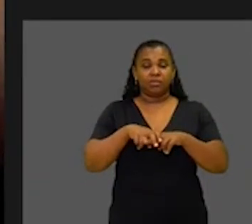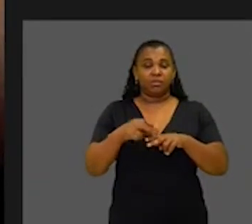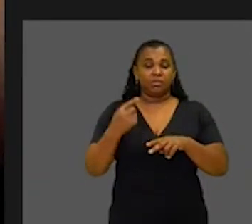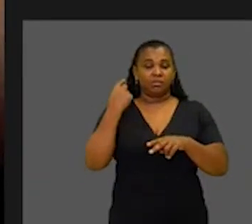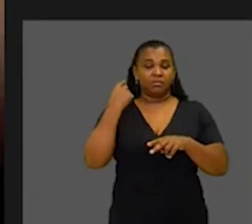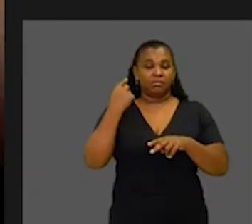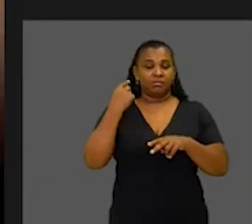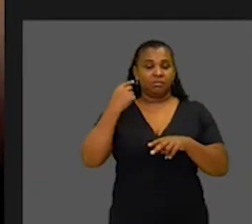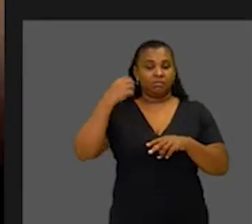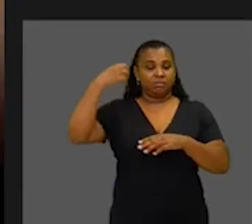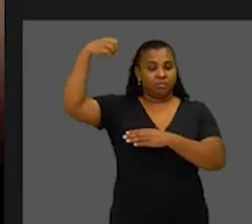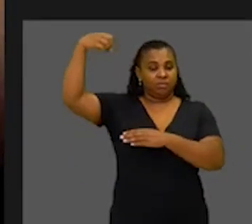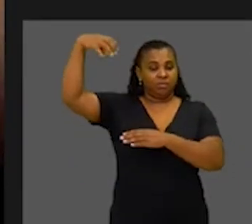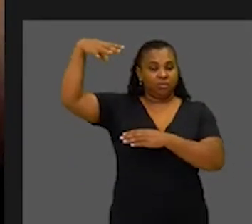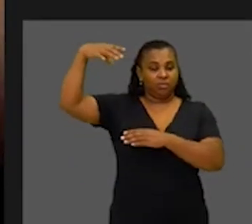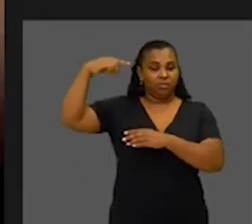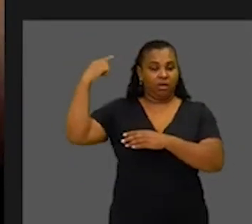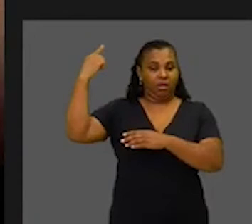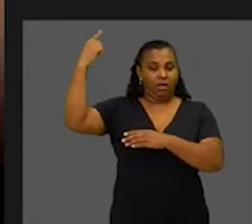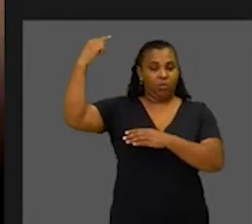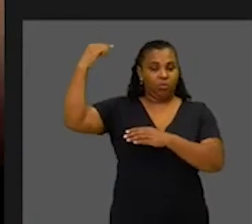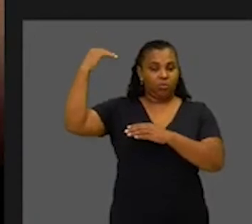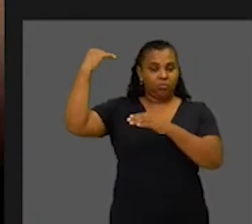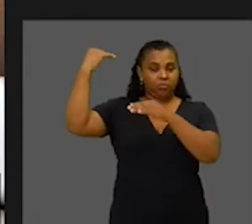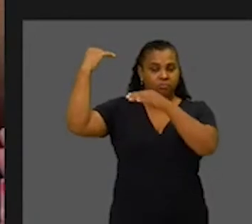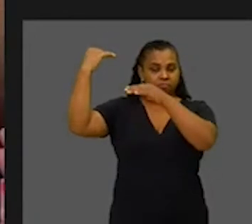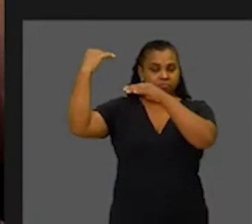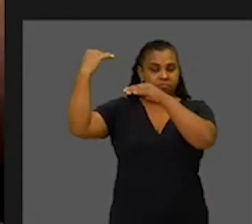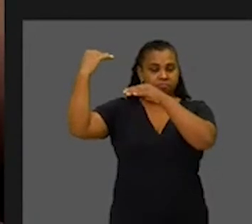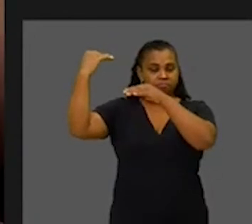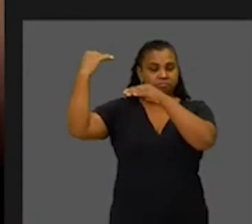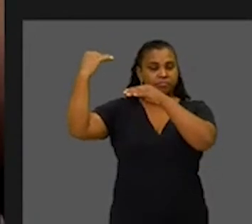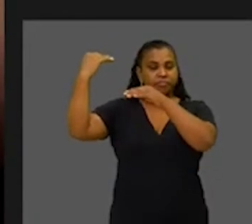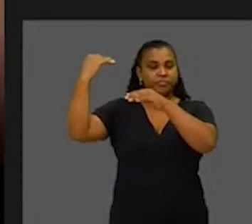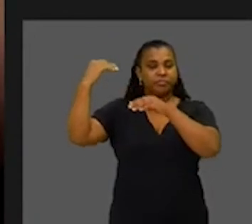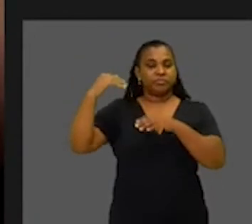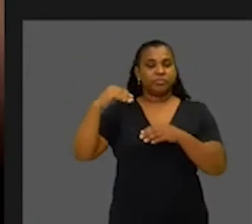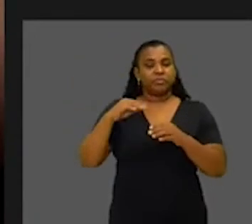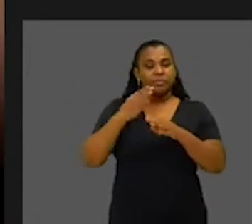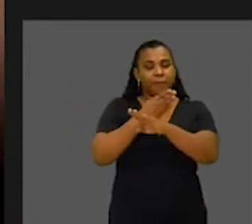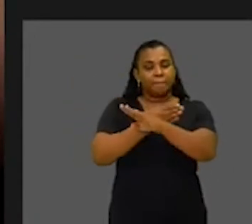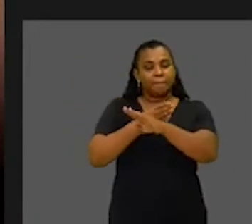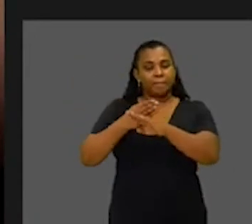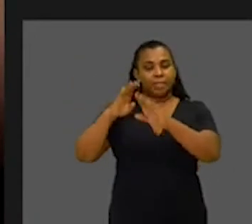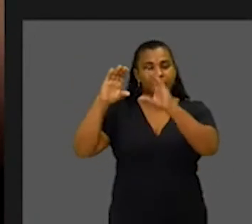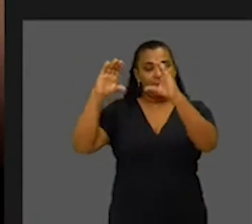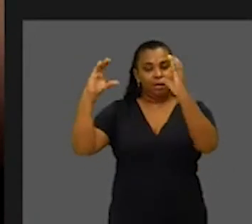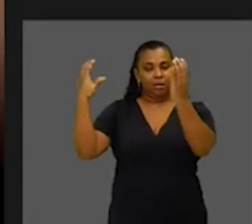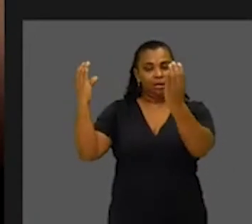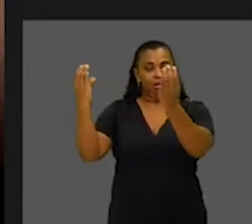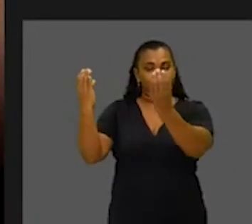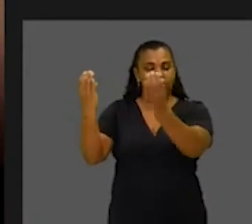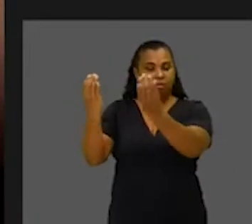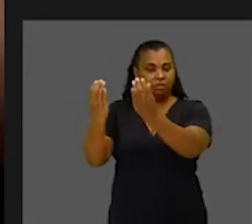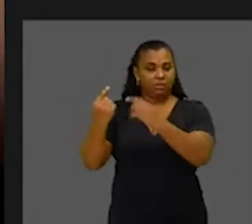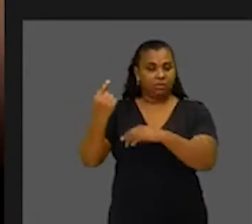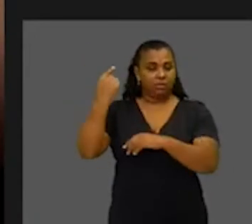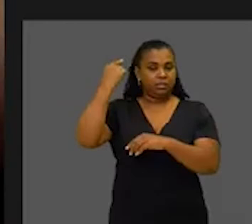um abajur mais alto do que eu com a campanha branca e atrás também tem uma cortina branca